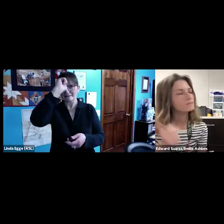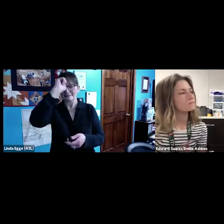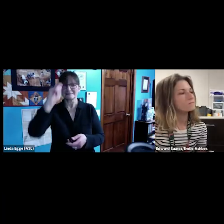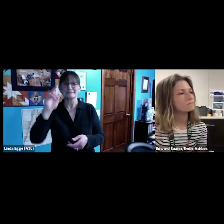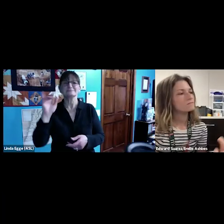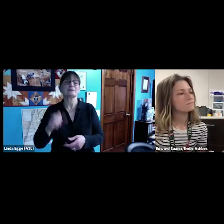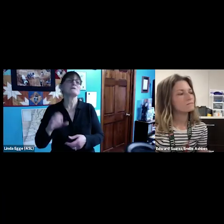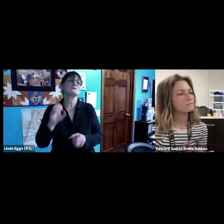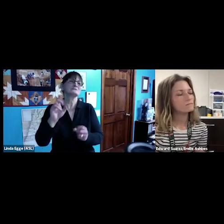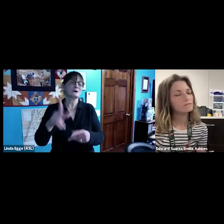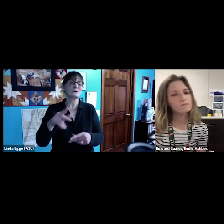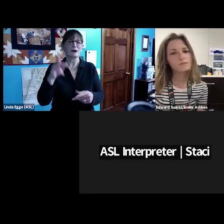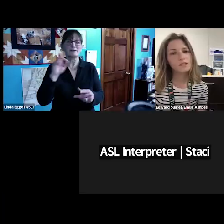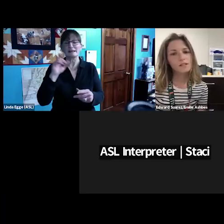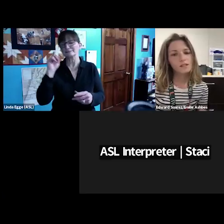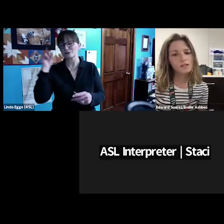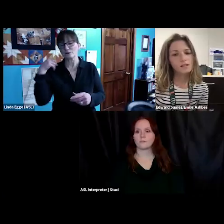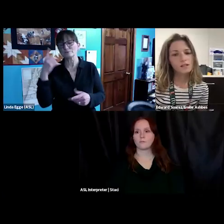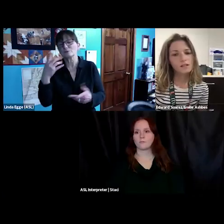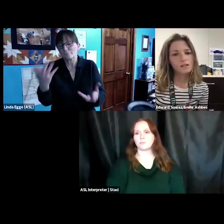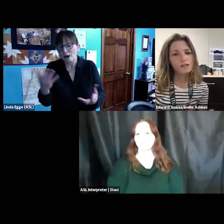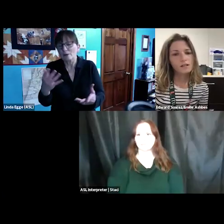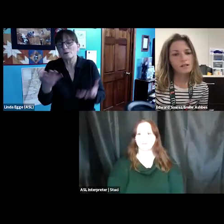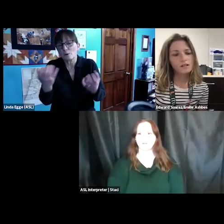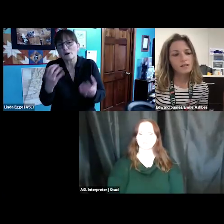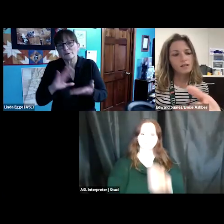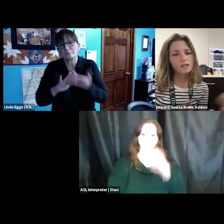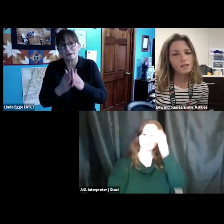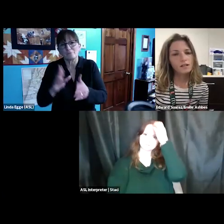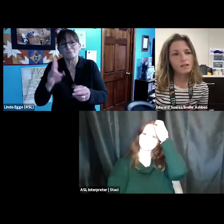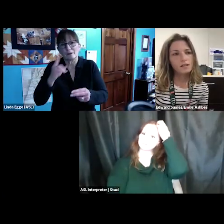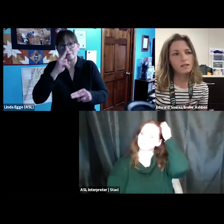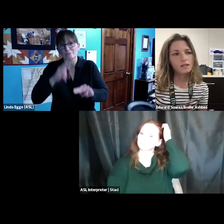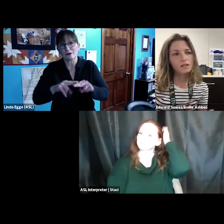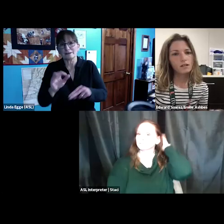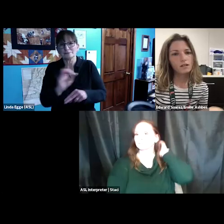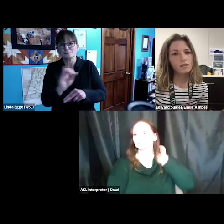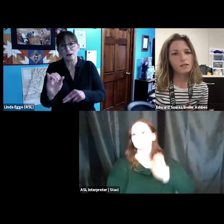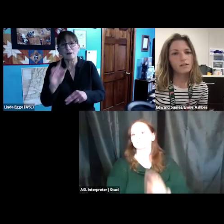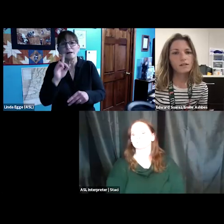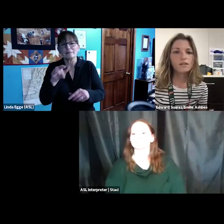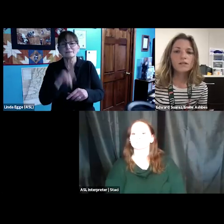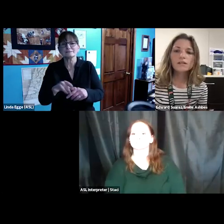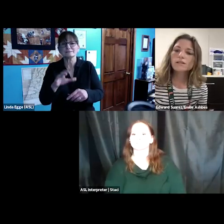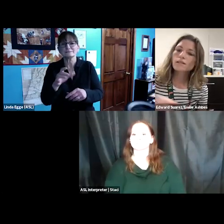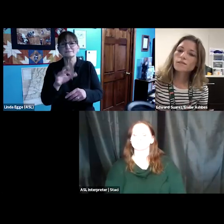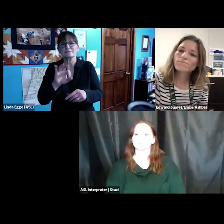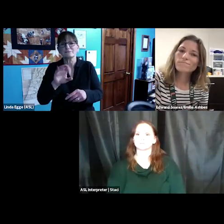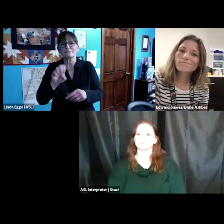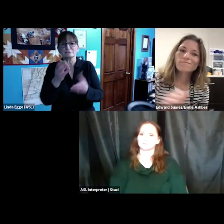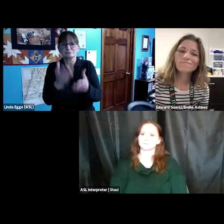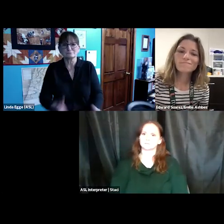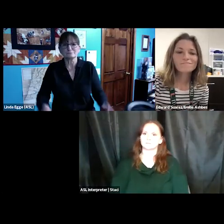El sitio web de SOAR Works, las herramientas y hojas de trabajo de SOAR, podrán descargar una copia